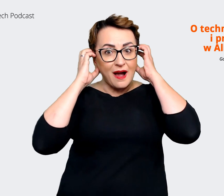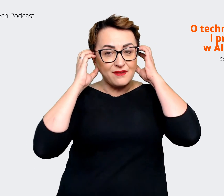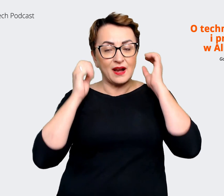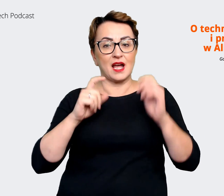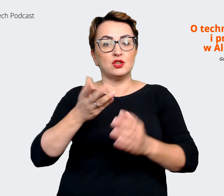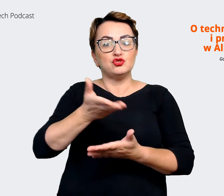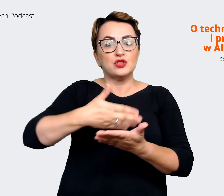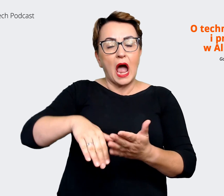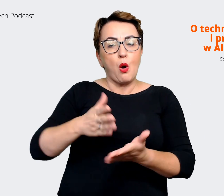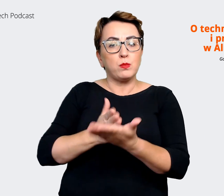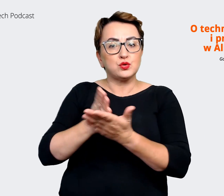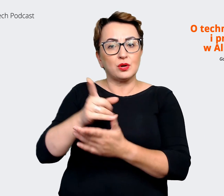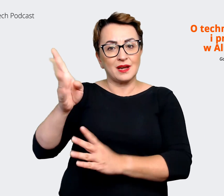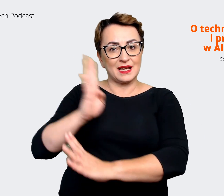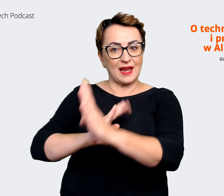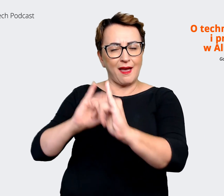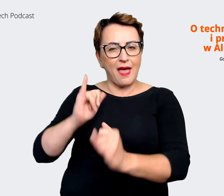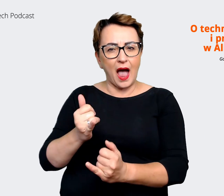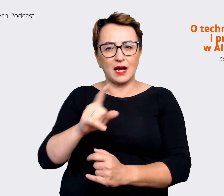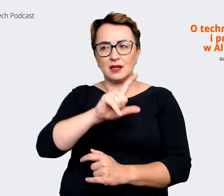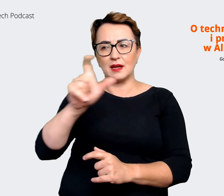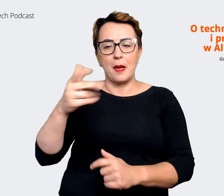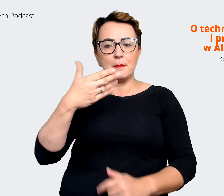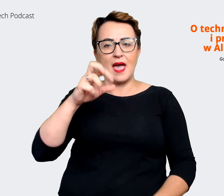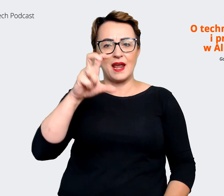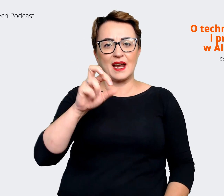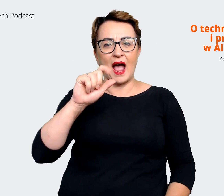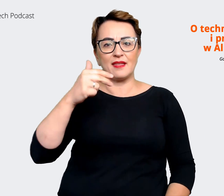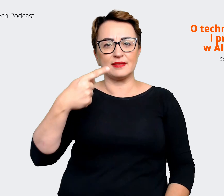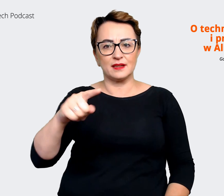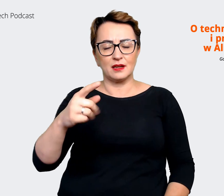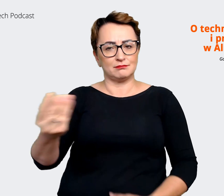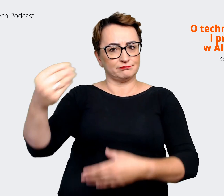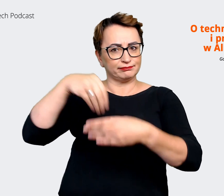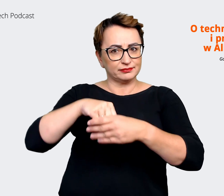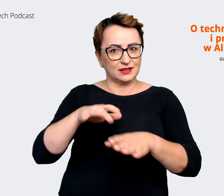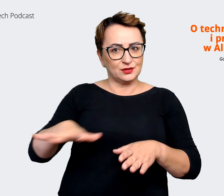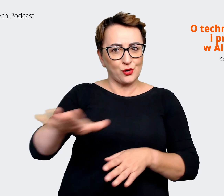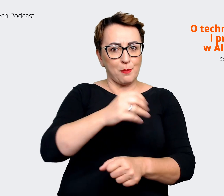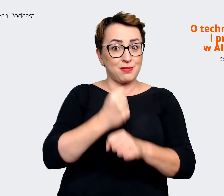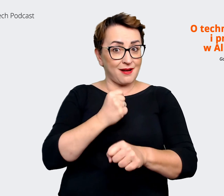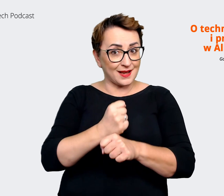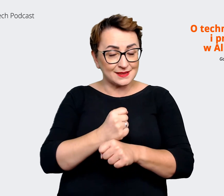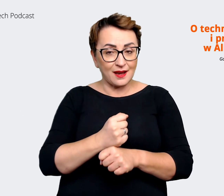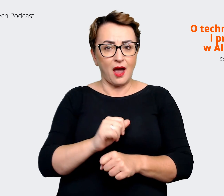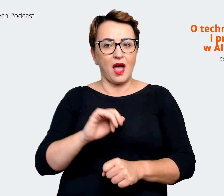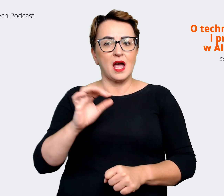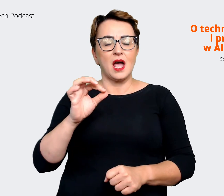zobaczyć jak się onboard'uje, nowych merchantów, jak się ogarnia tematy social mediowe, wszystkich